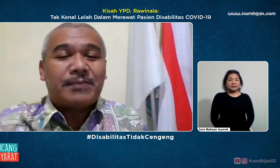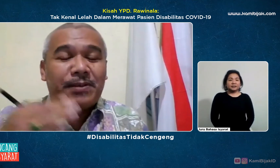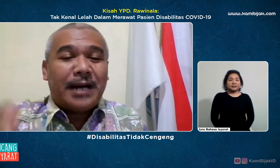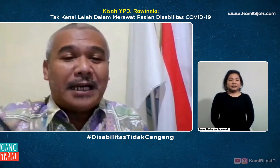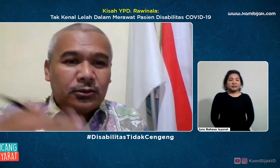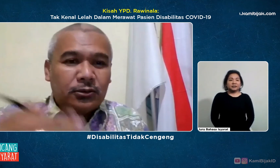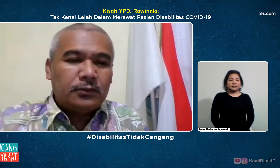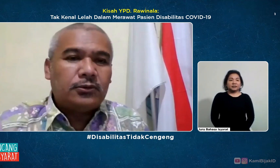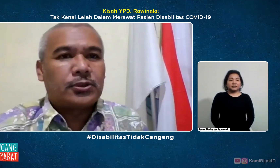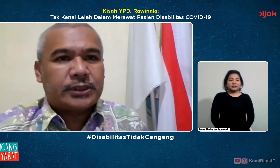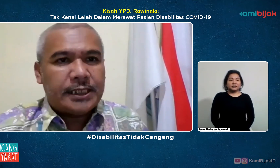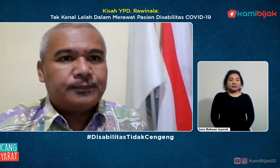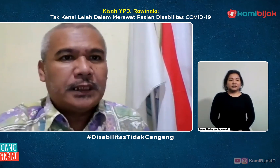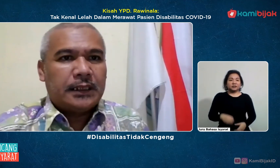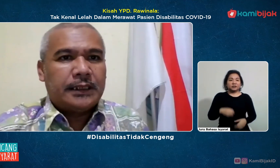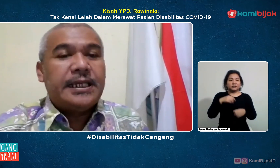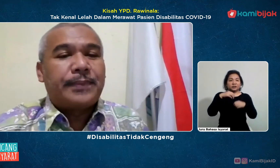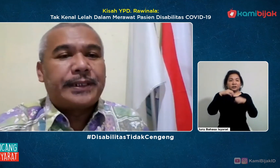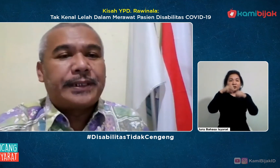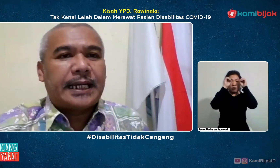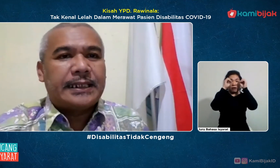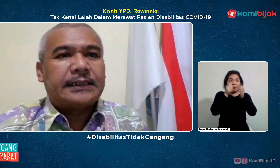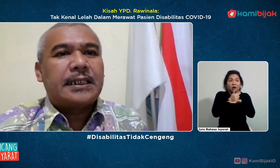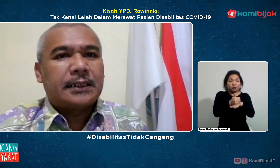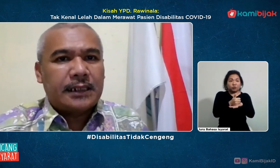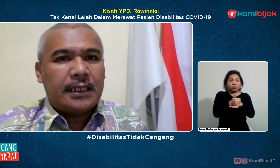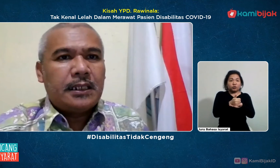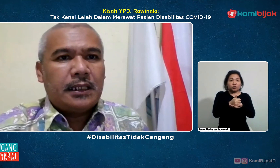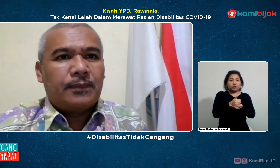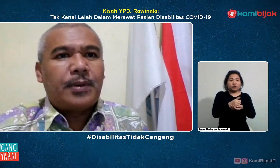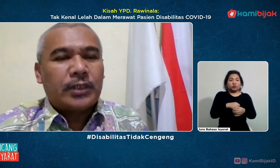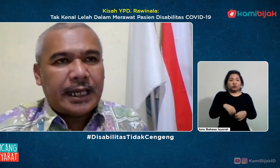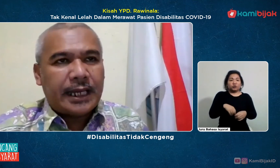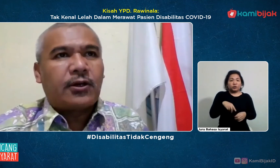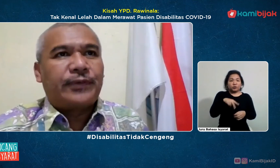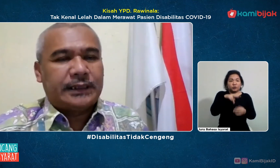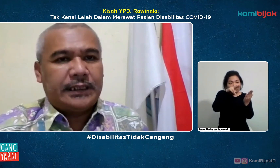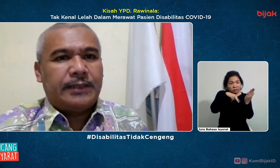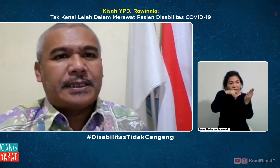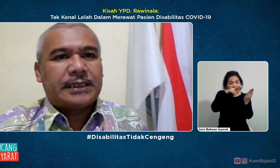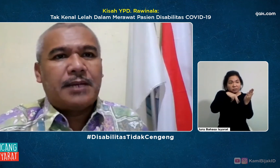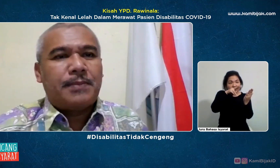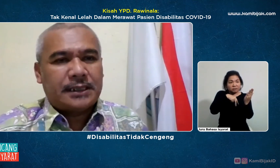bisa membantu untuk proses yang berkaitan dengan pemulihan COVID ini masalah-masalah